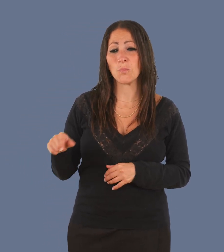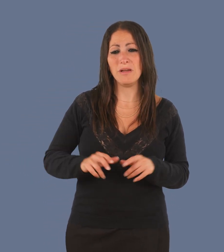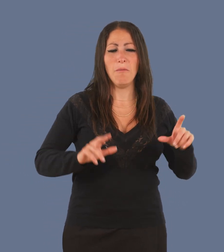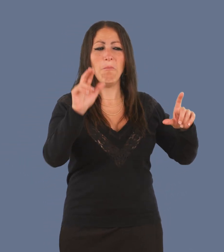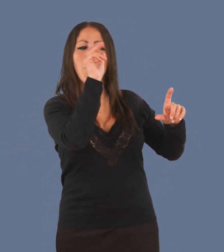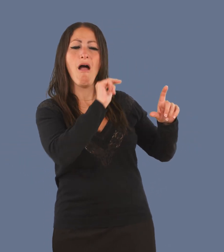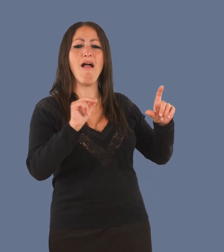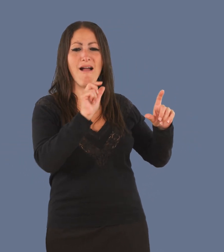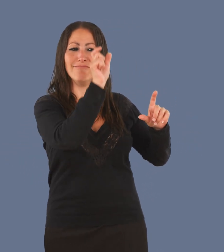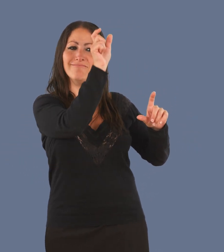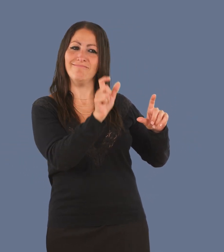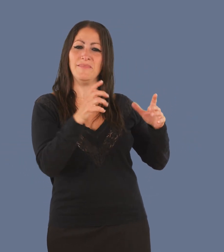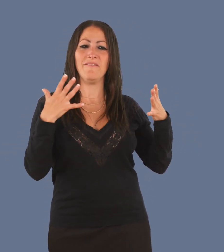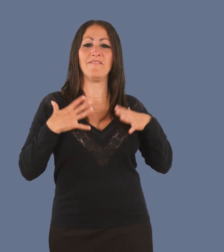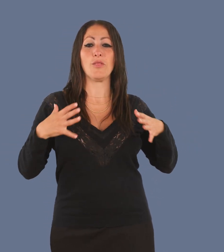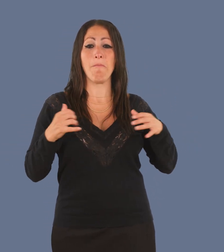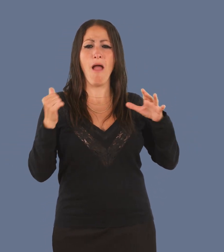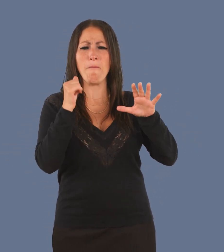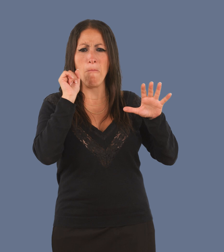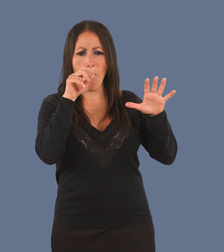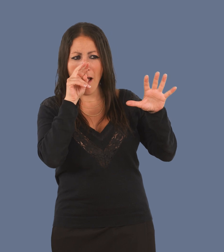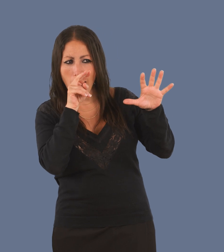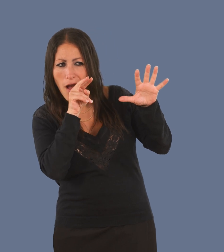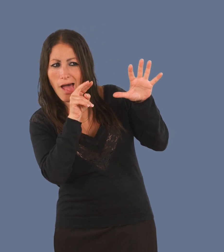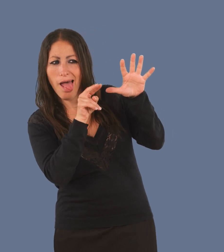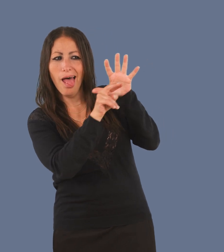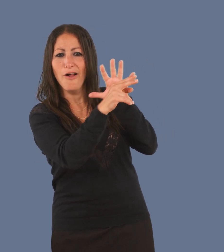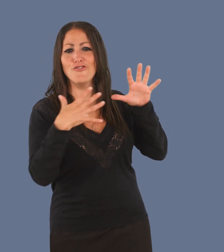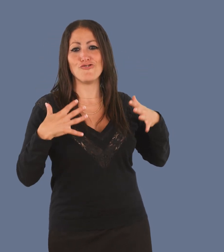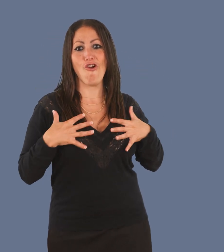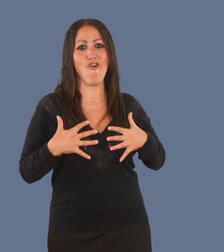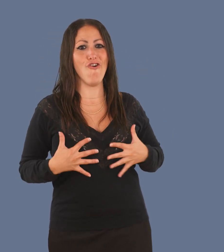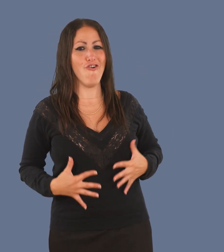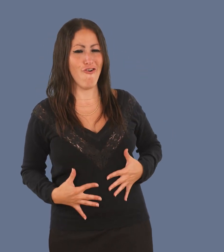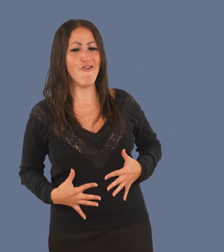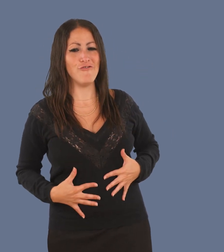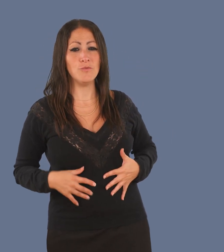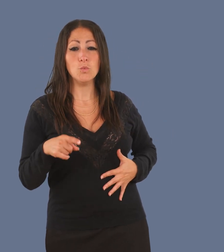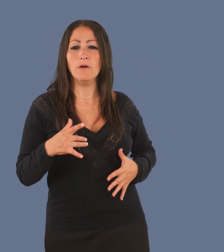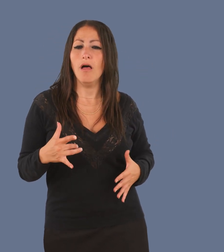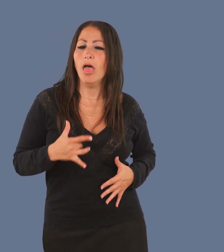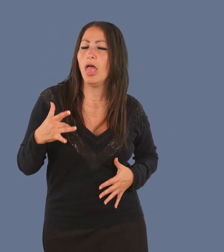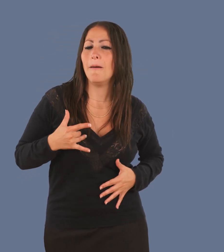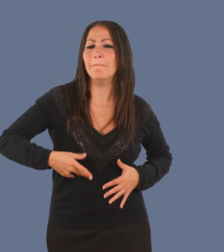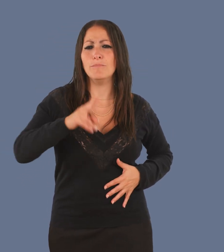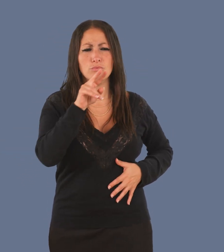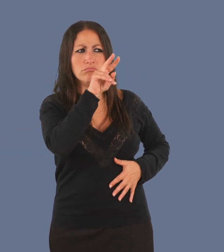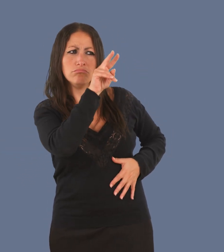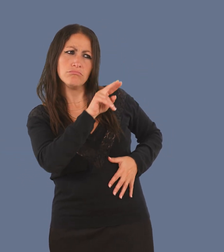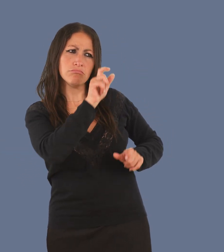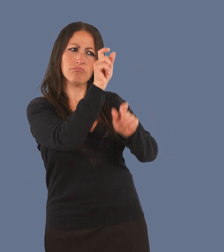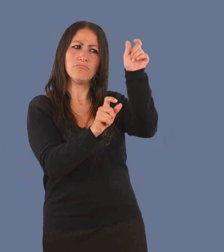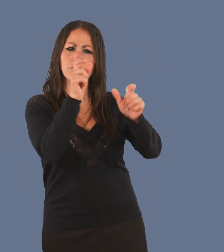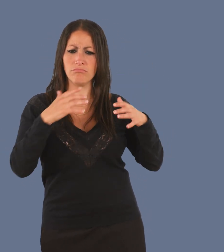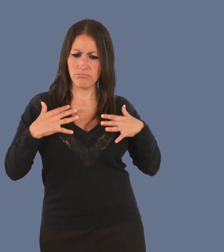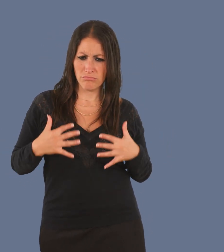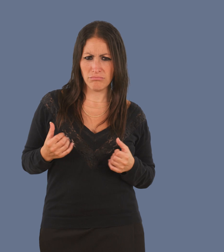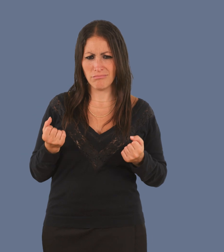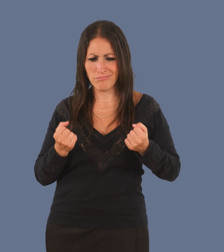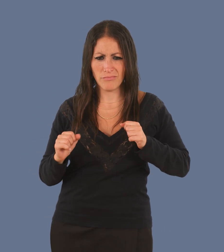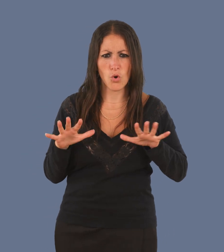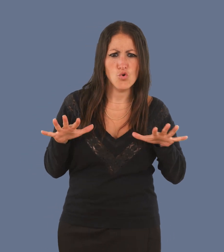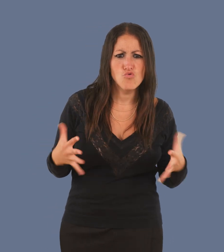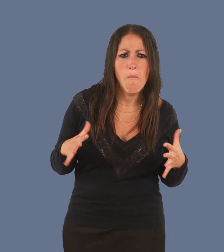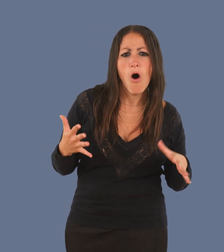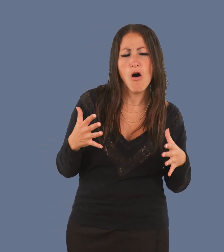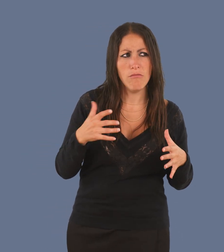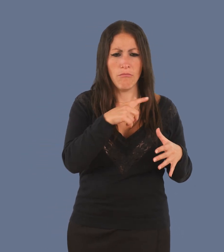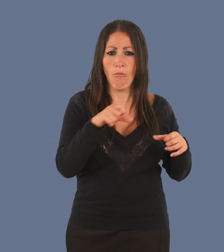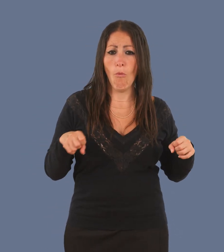Il cherche aussi à restituer le corps sous le vêtement, montrant un intérêt particulier pour les attitudes nonchalantes,